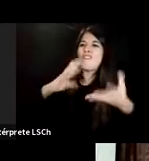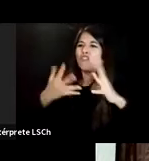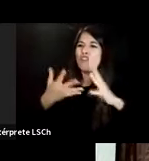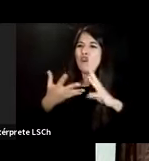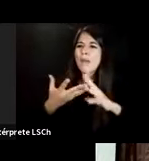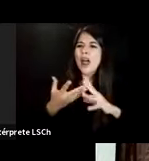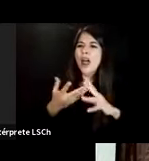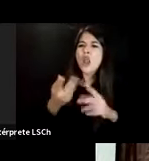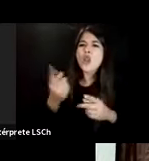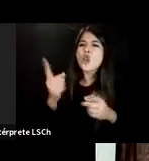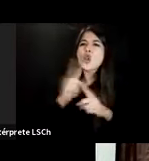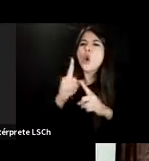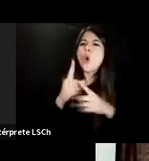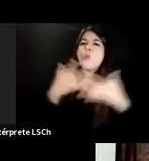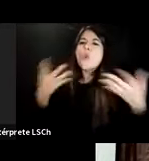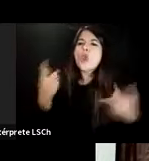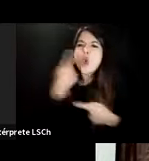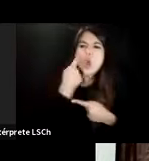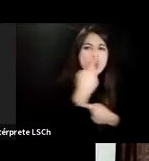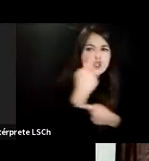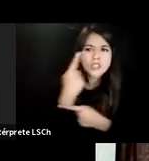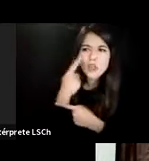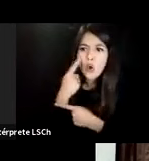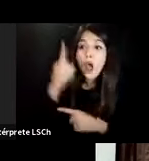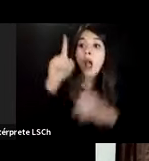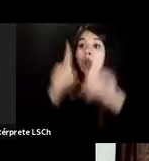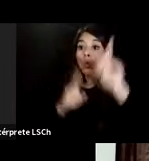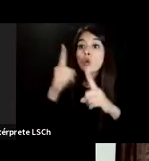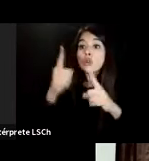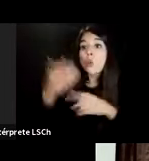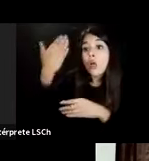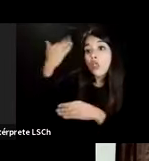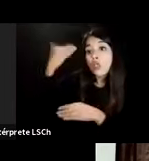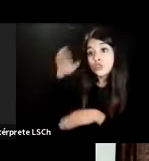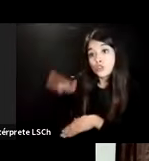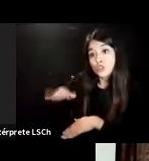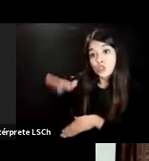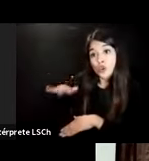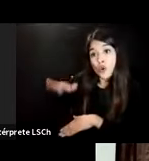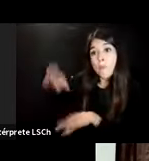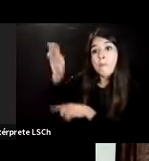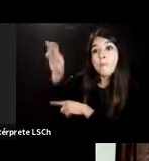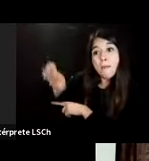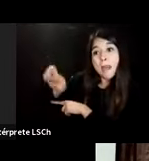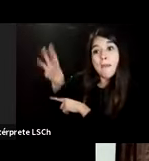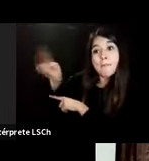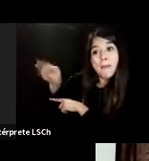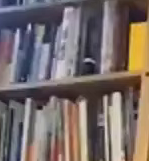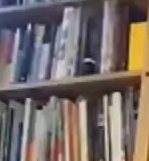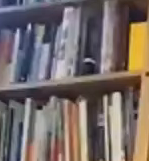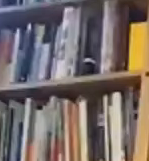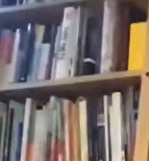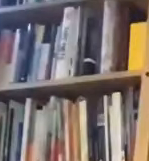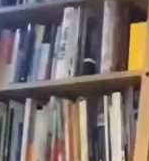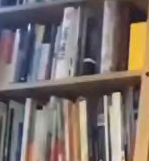yo creo que muchos de nosotros tuvimos la experiencia de que nuestros padres o algún otro ser querido nos contara un cuento, nos leyera un cuento,